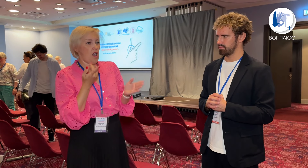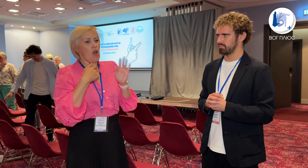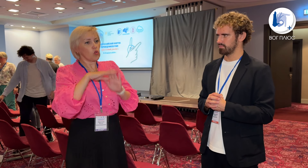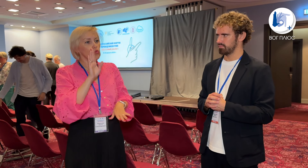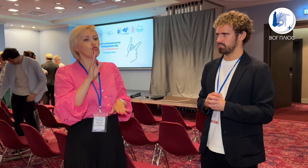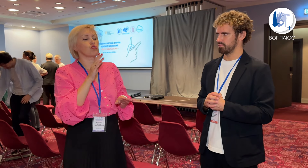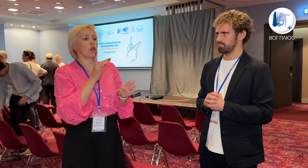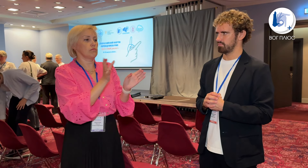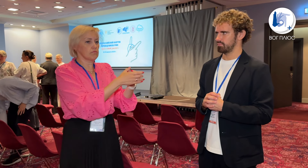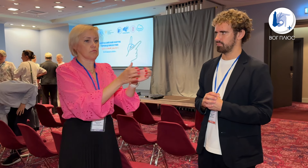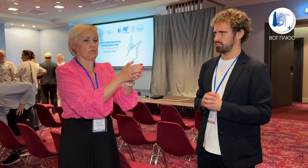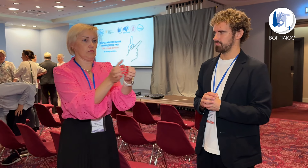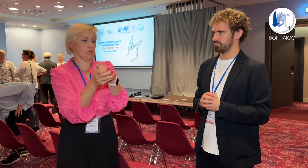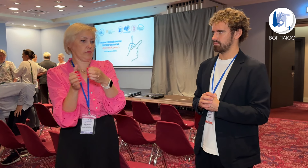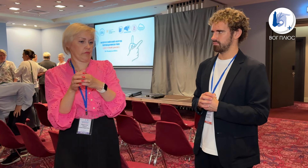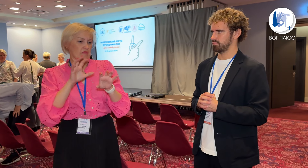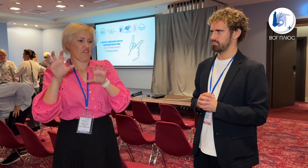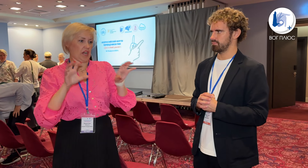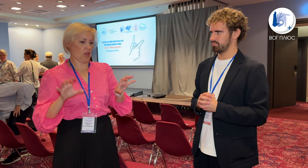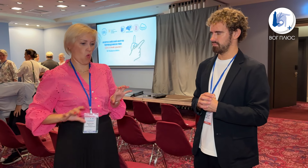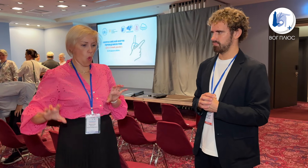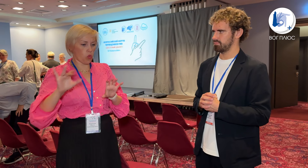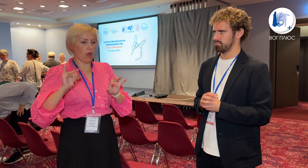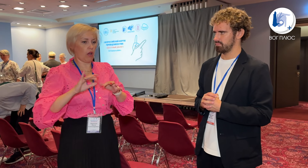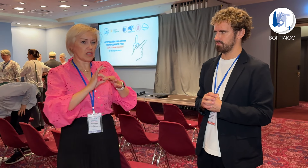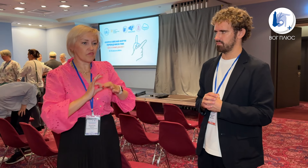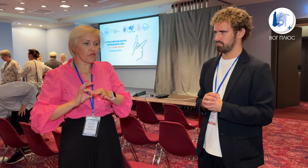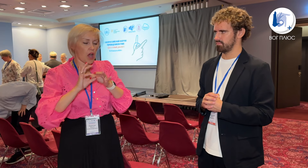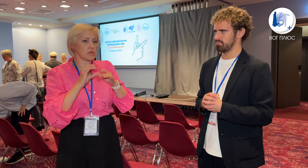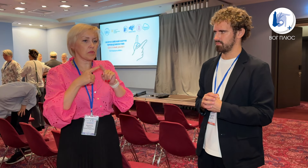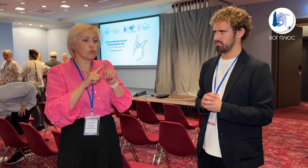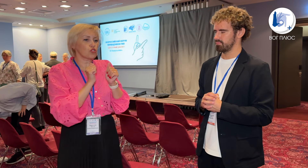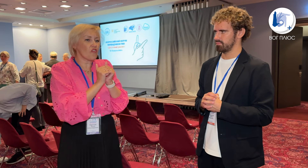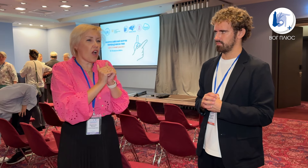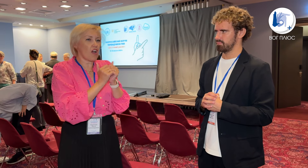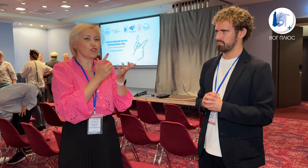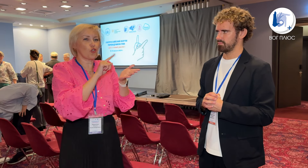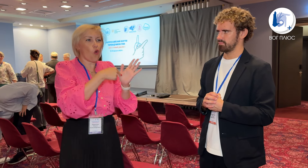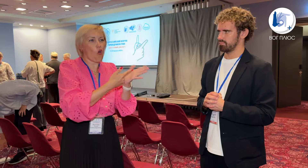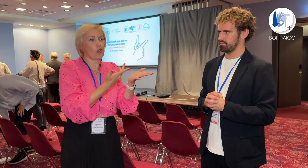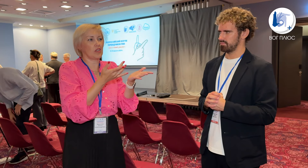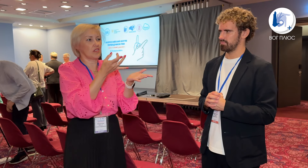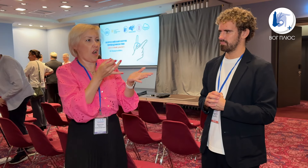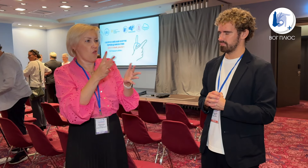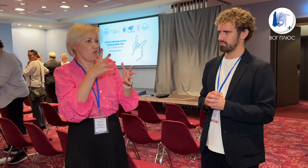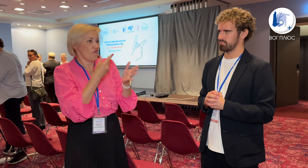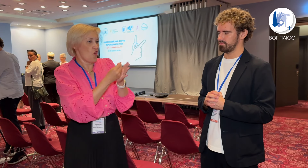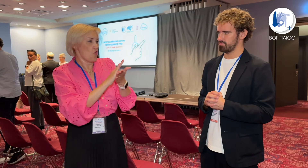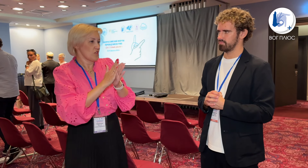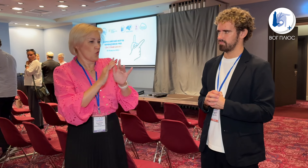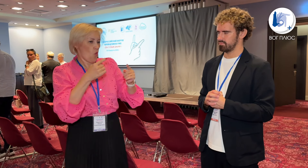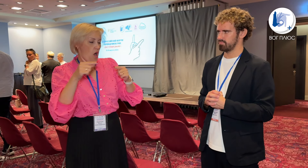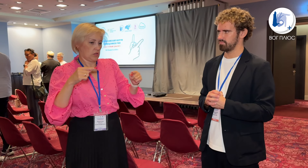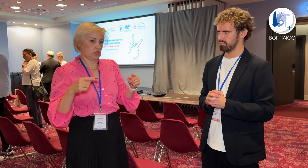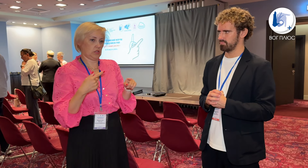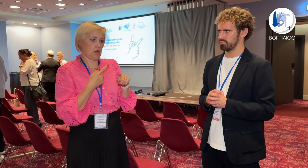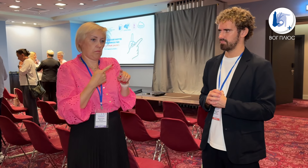Лучше иметь ассоциации в регионах и поддерживать связи. Потому, что в каждом городе или регионе ситуация разная.